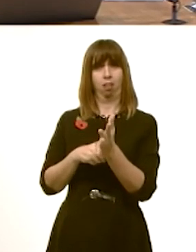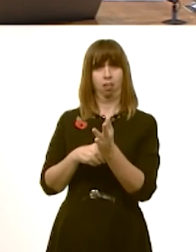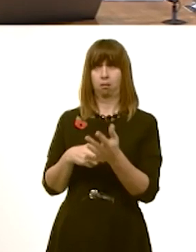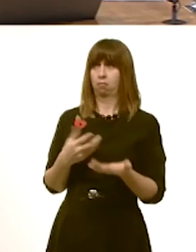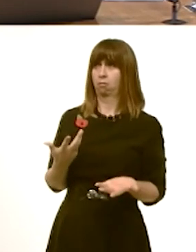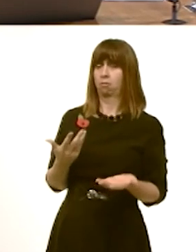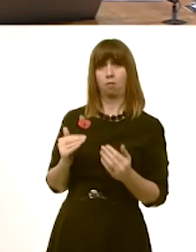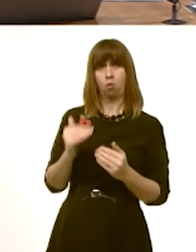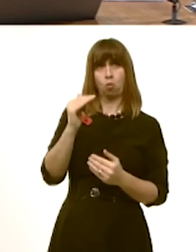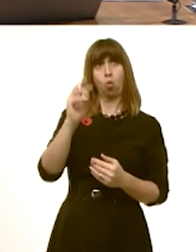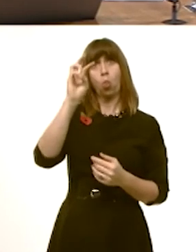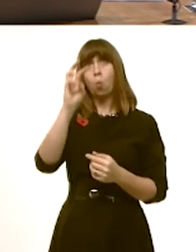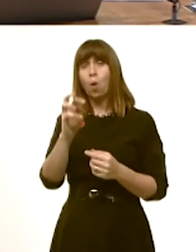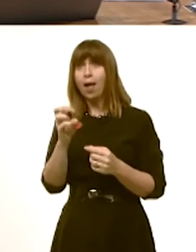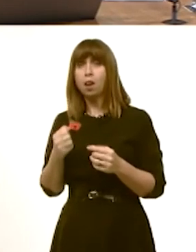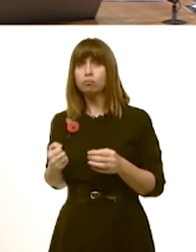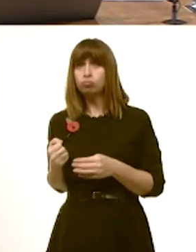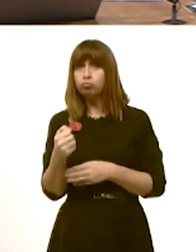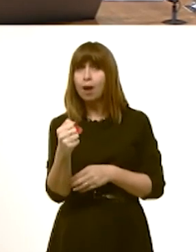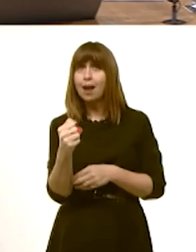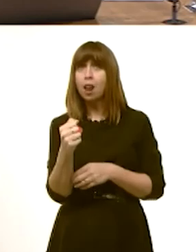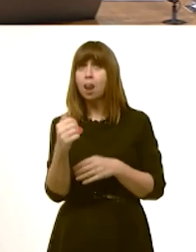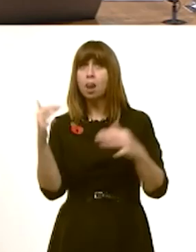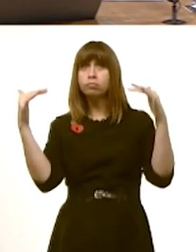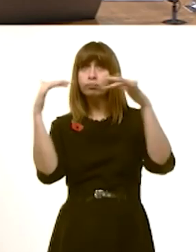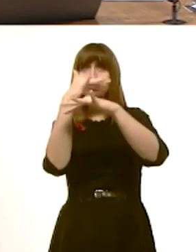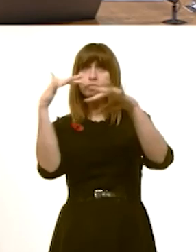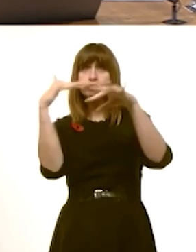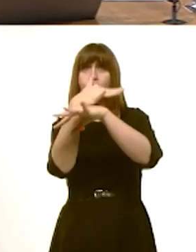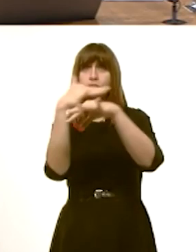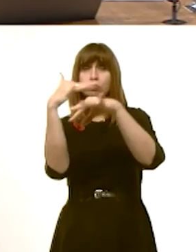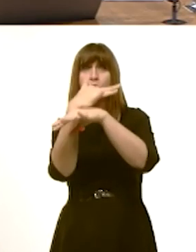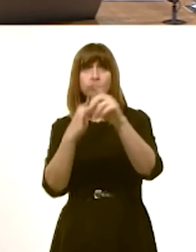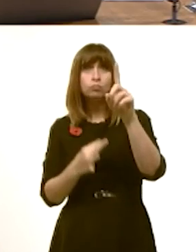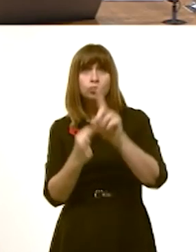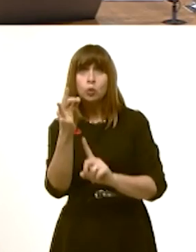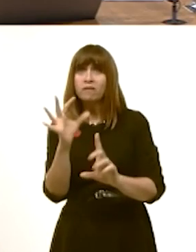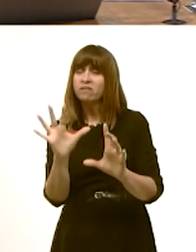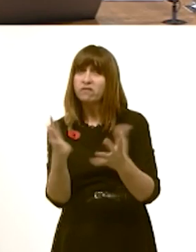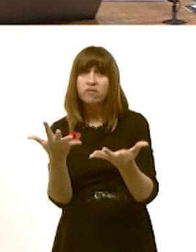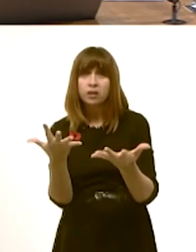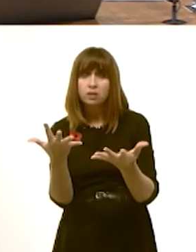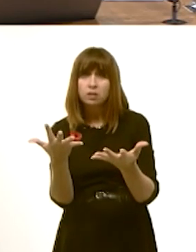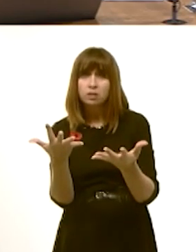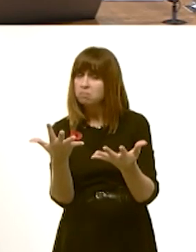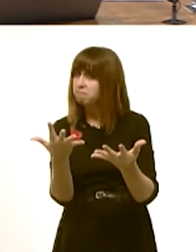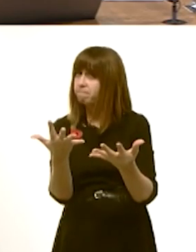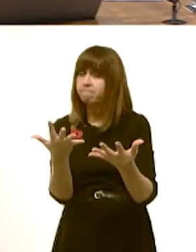reilffordd, ond hefyd reilffordd Dyffryn Conwy, a hefyd, wrth gwrs, reilffordd y ffin rhwng Wrecsam a Bidston.